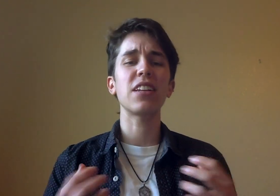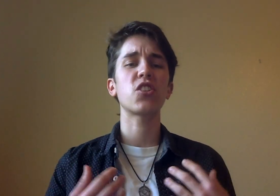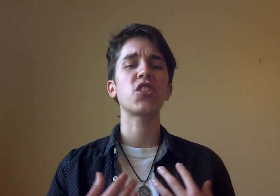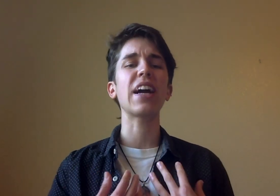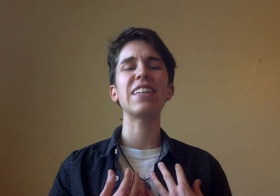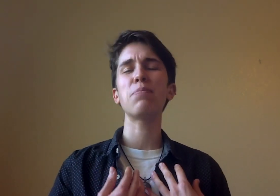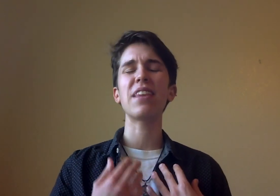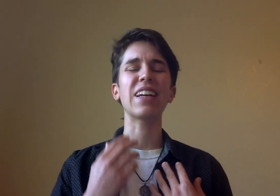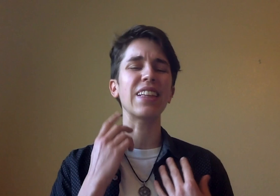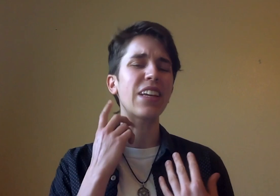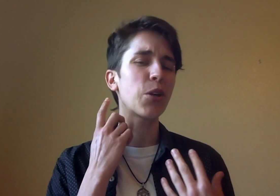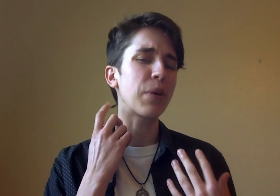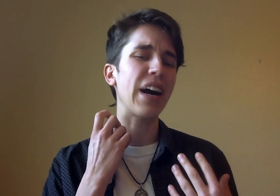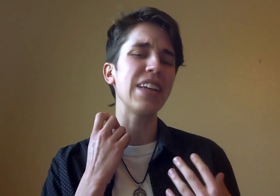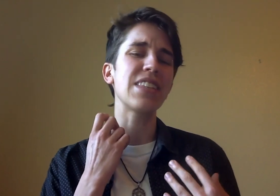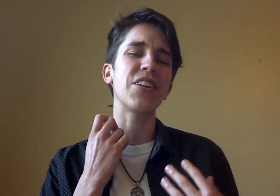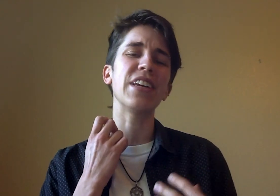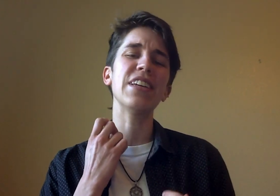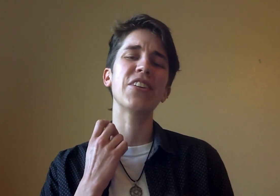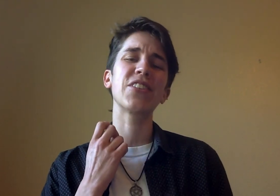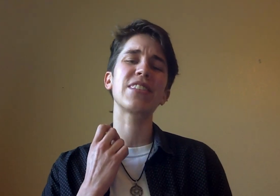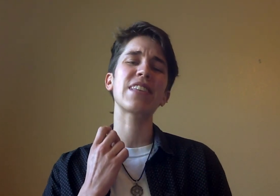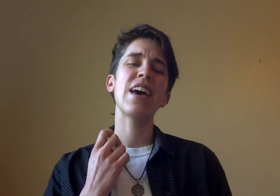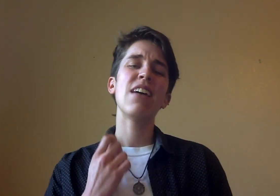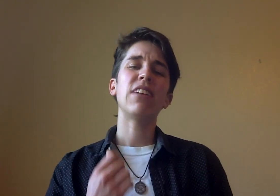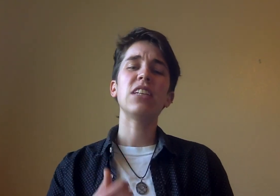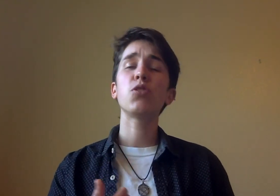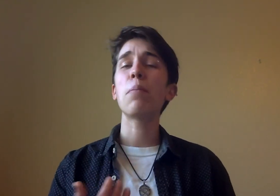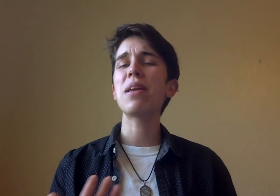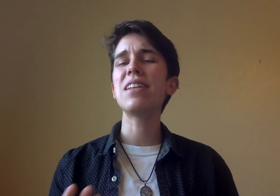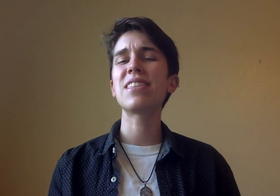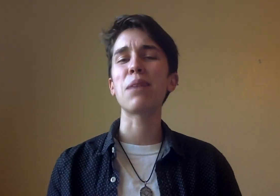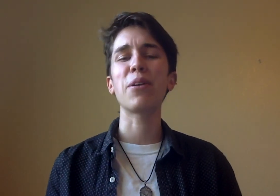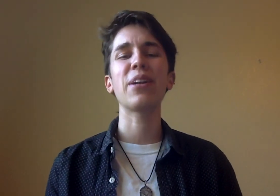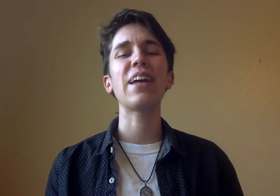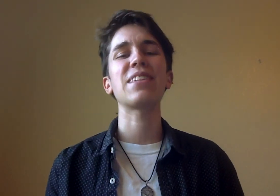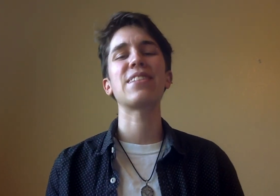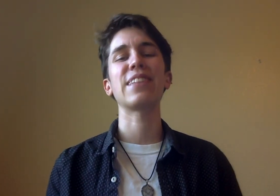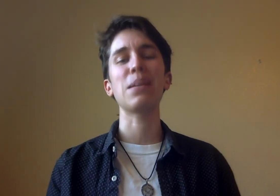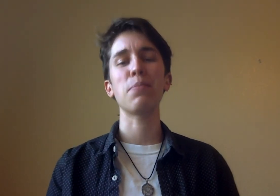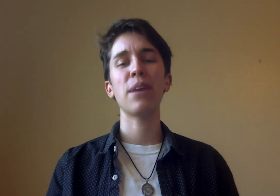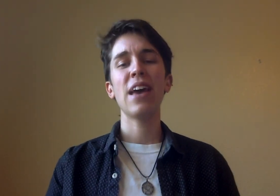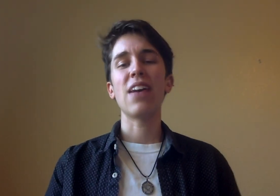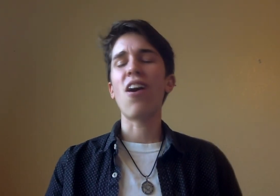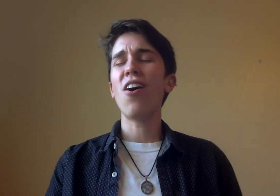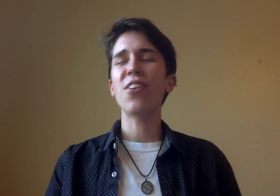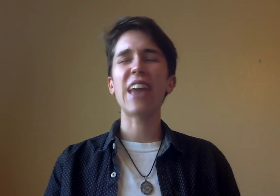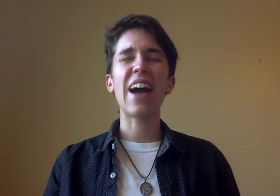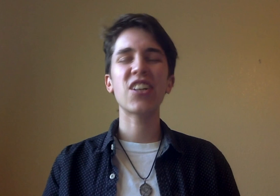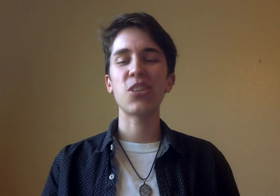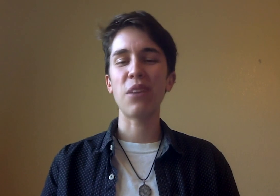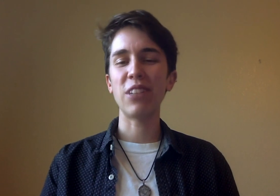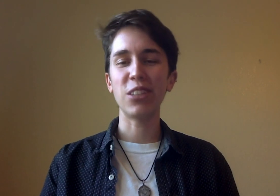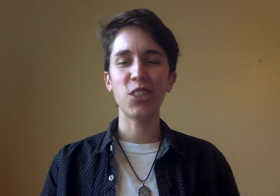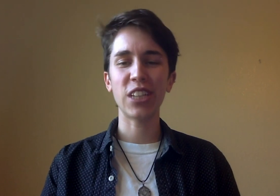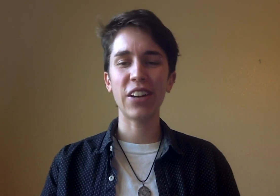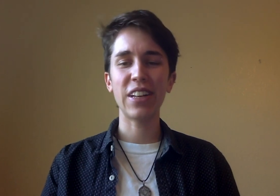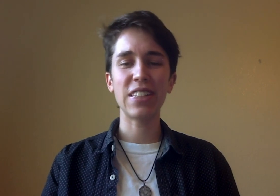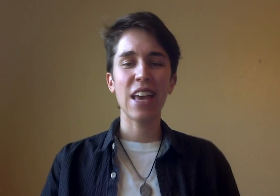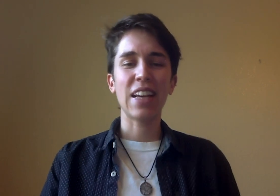distrayéndose con el brillo detrás de sus orejas, cayendo en el sueño de una noche de verano, y toda las acciones revolucionarias